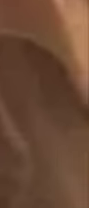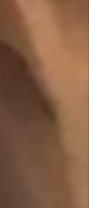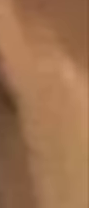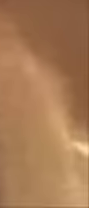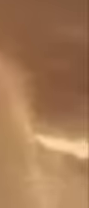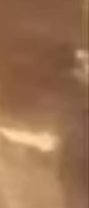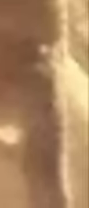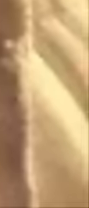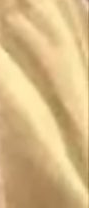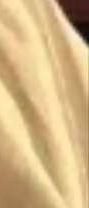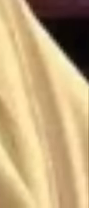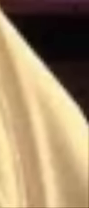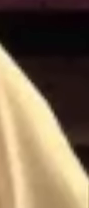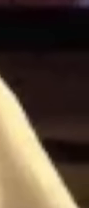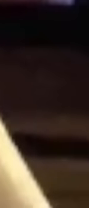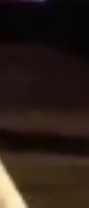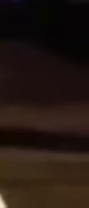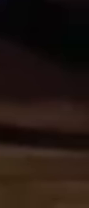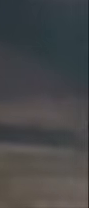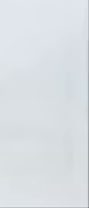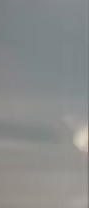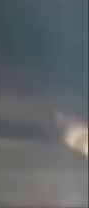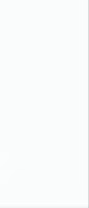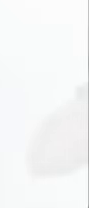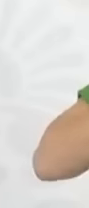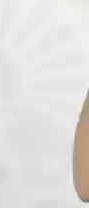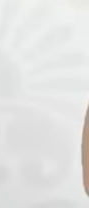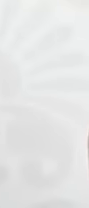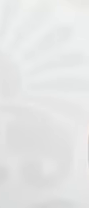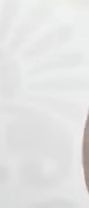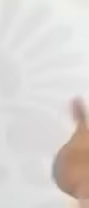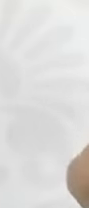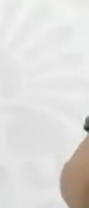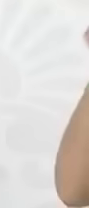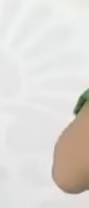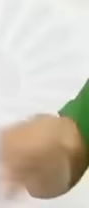detestar a los mexicanos con el alma, lanzando además comentarios [música] despectivos sobre